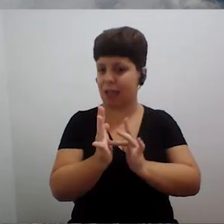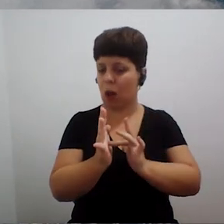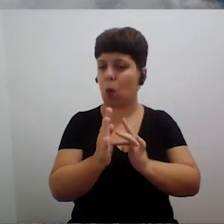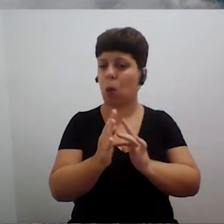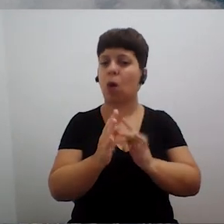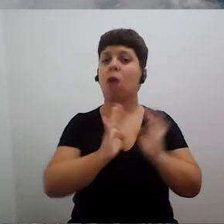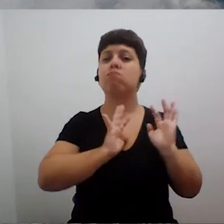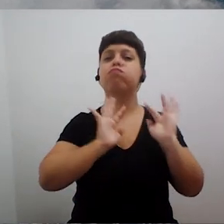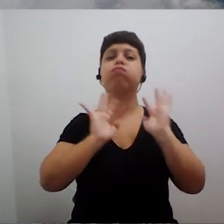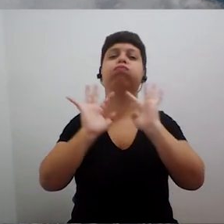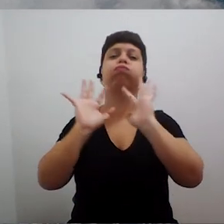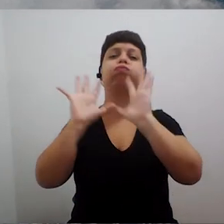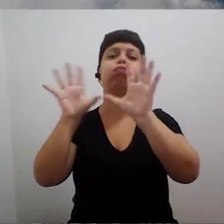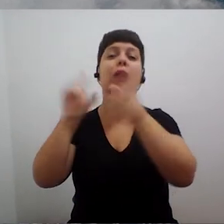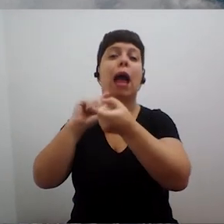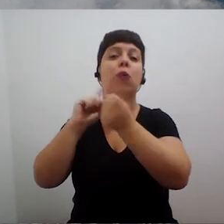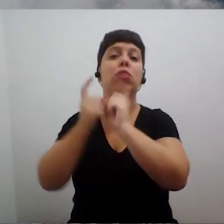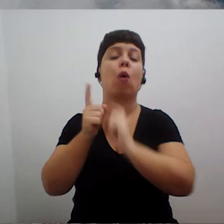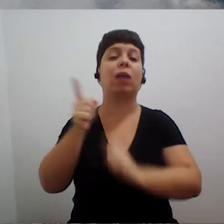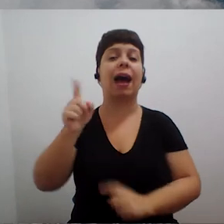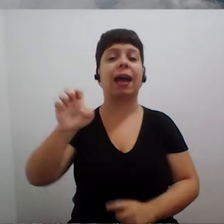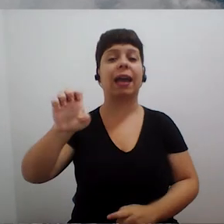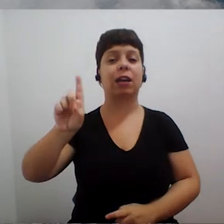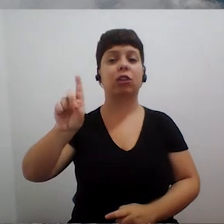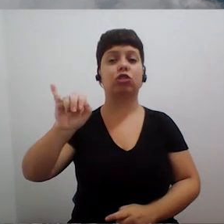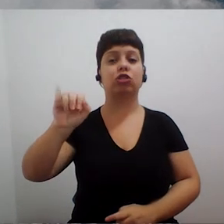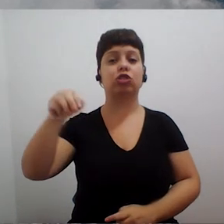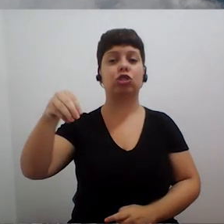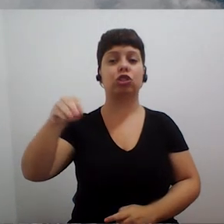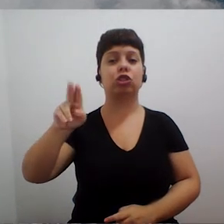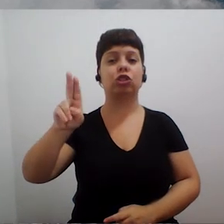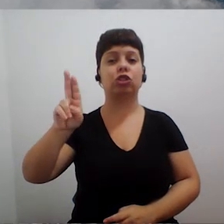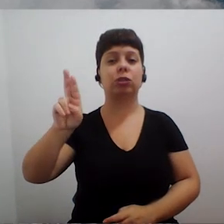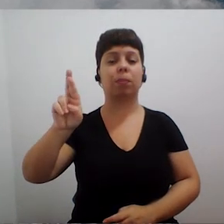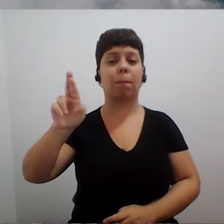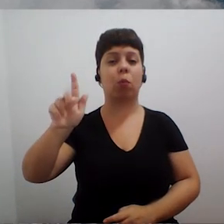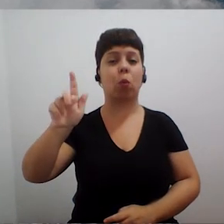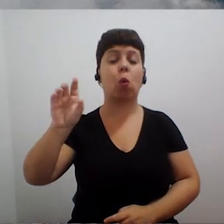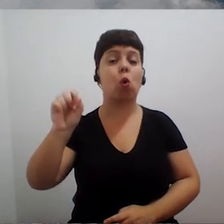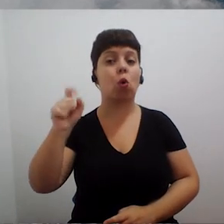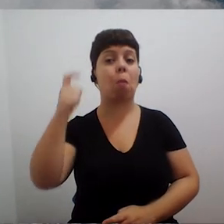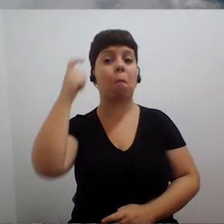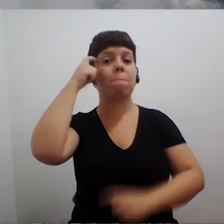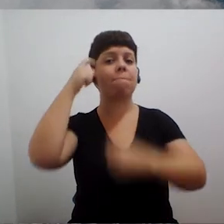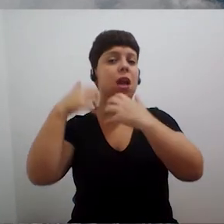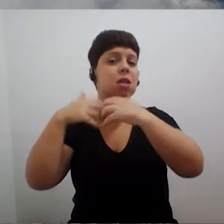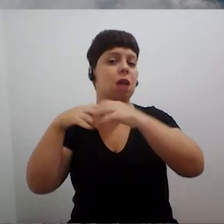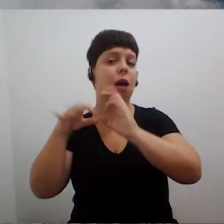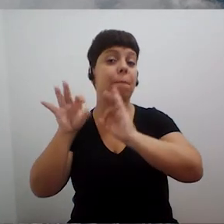para pensar em planejar atividades de missão em comum.